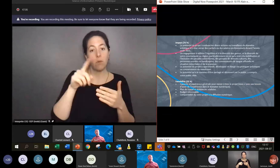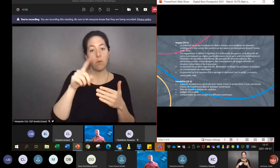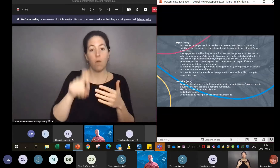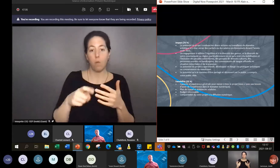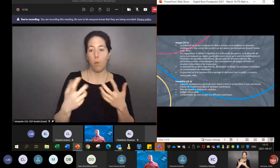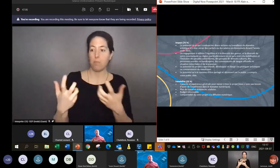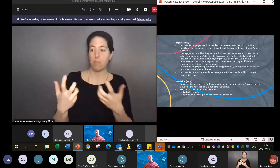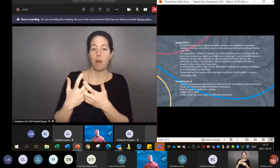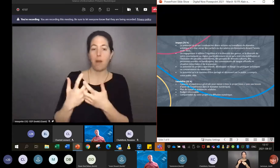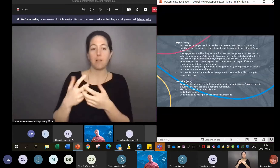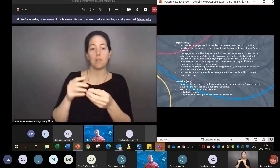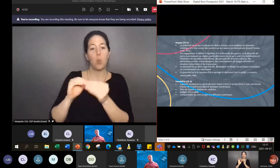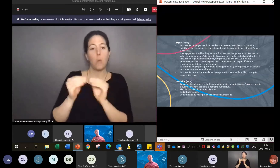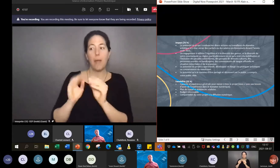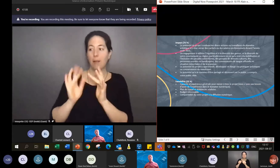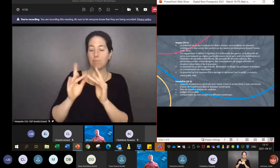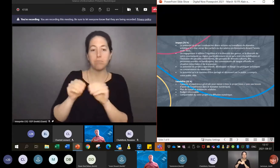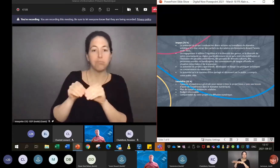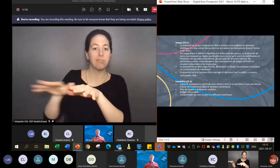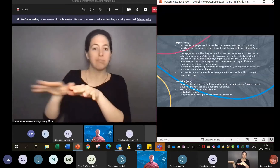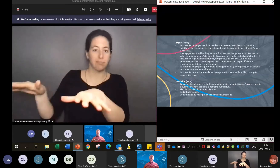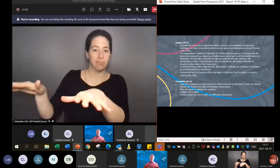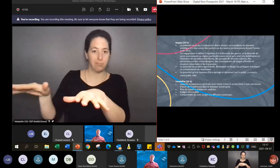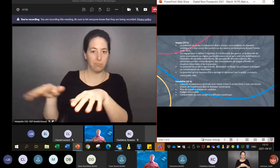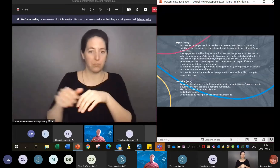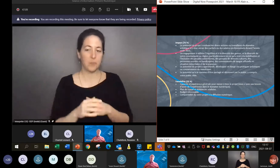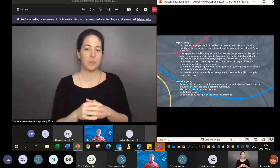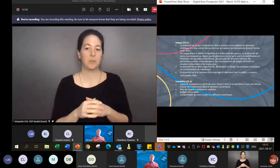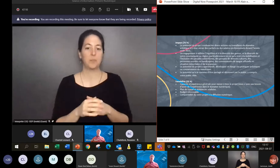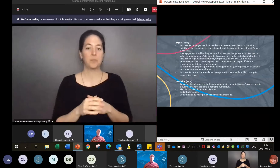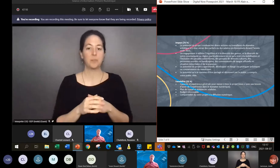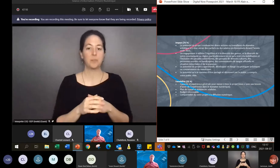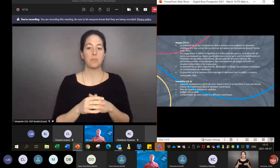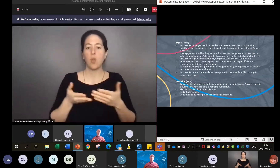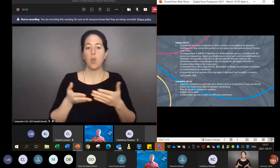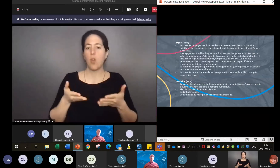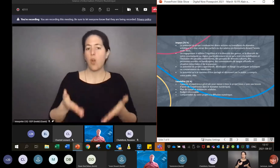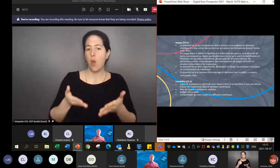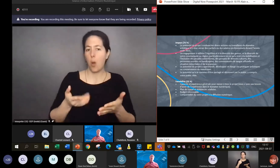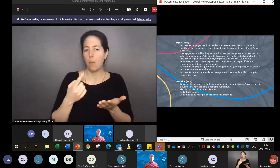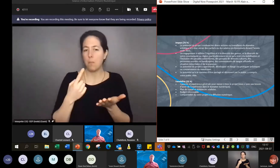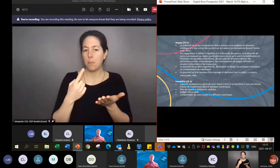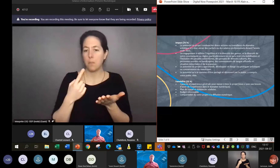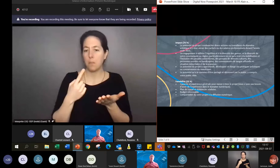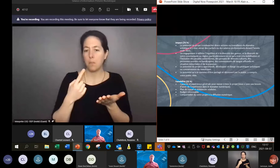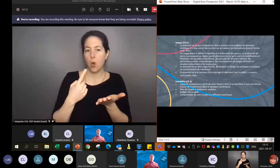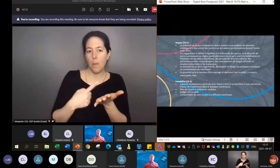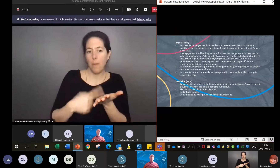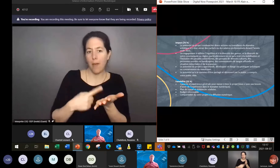Je voudrais avoir un petit